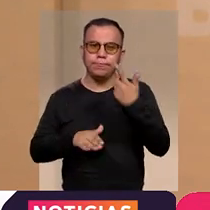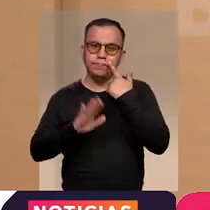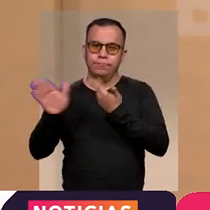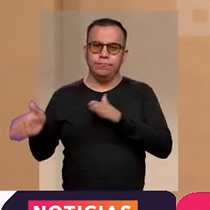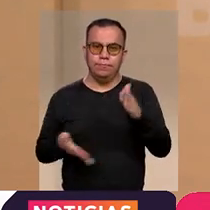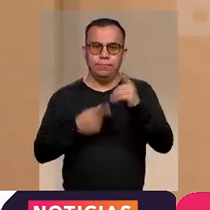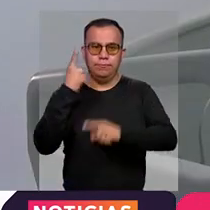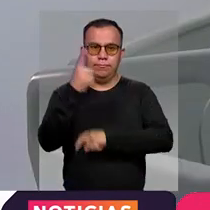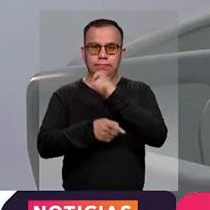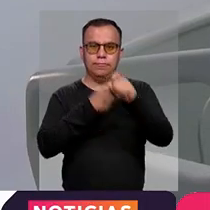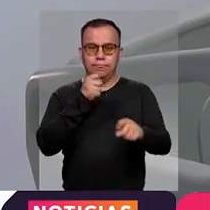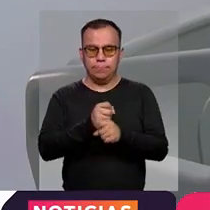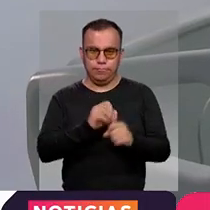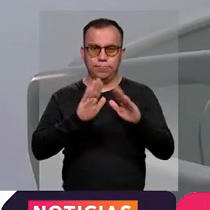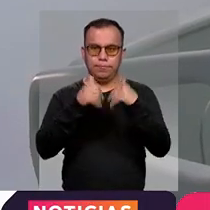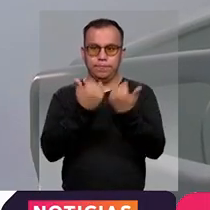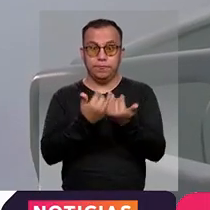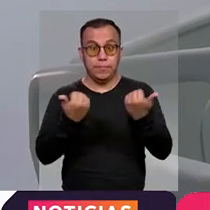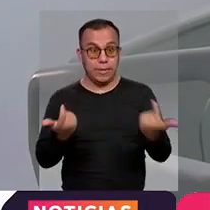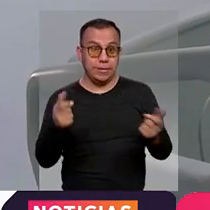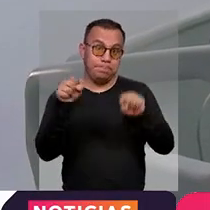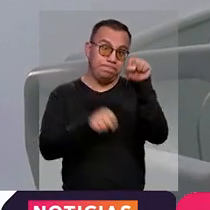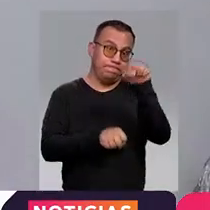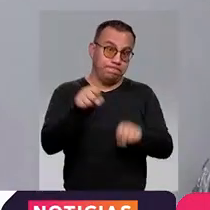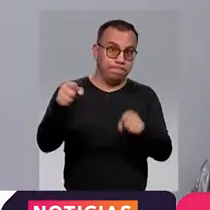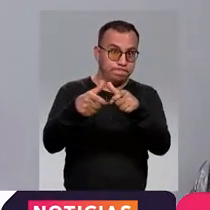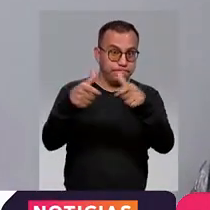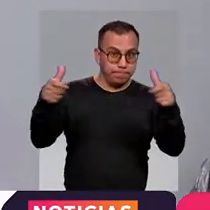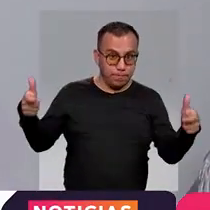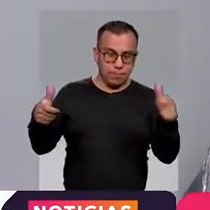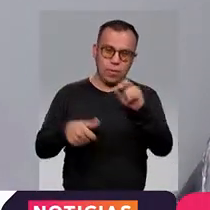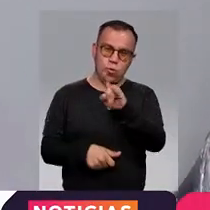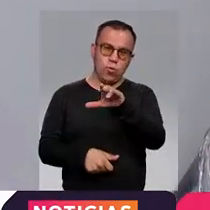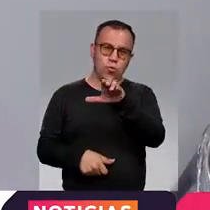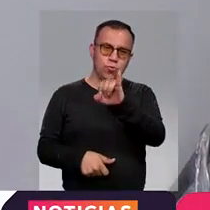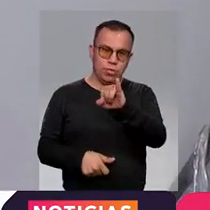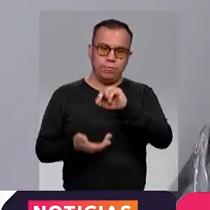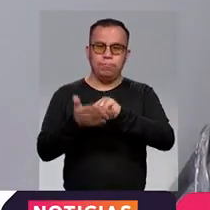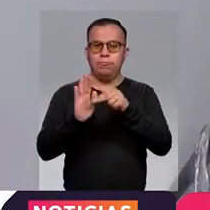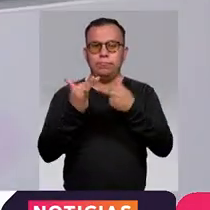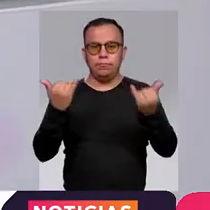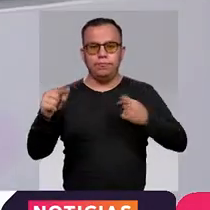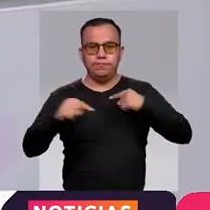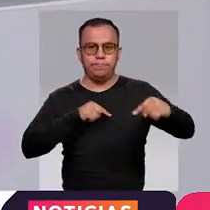ABORTA PúBLICO A CLASES, O INGRESAN NUESTROS MAESTROS Y